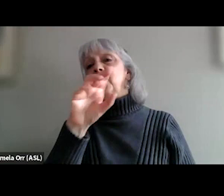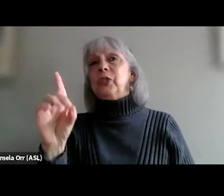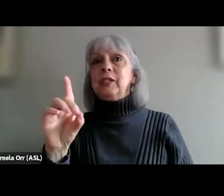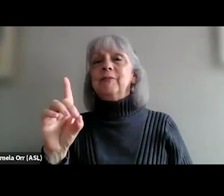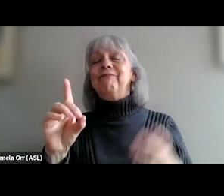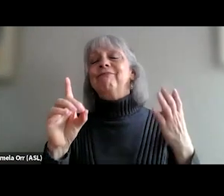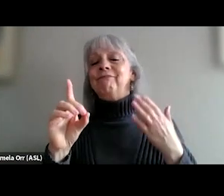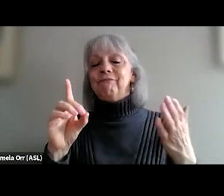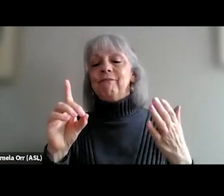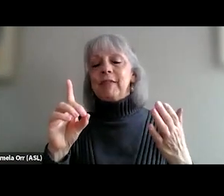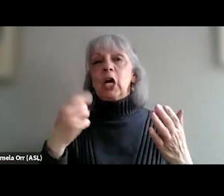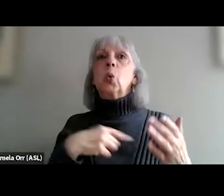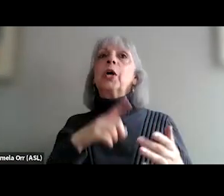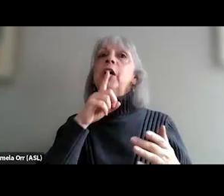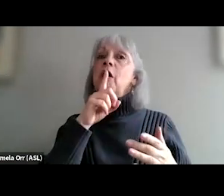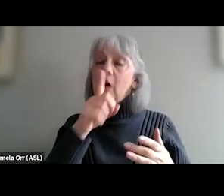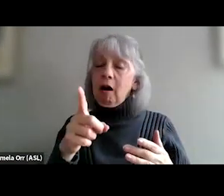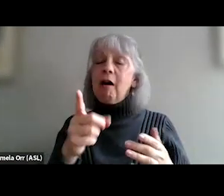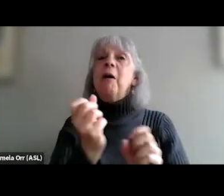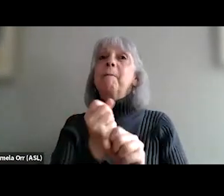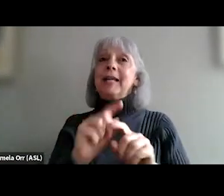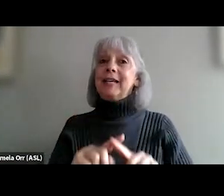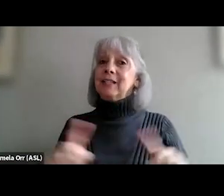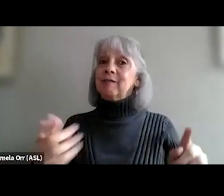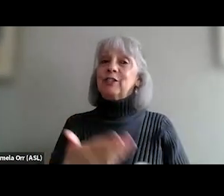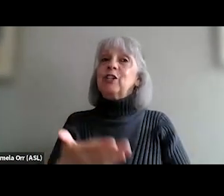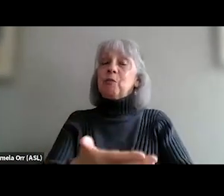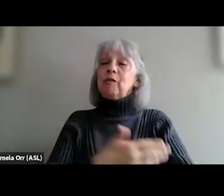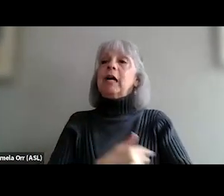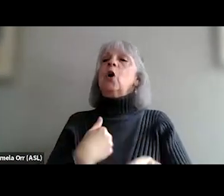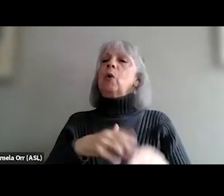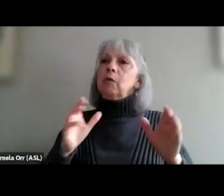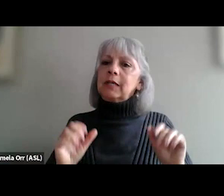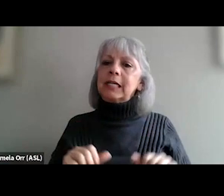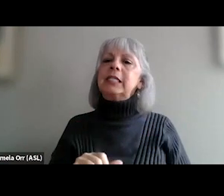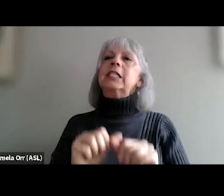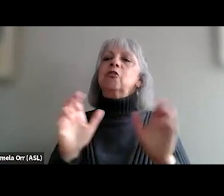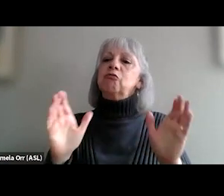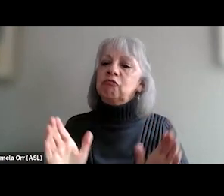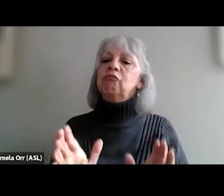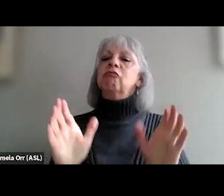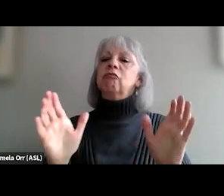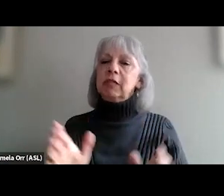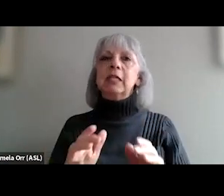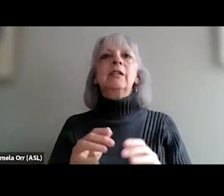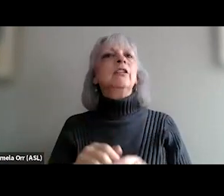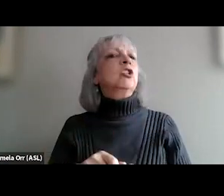Estamos creando un cambio y podemos seguir haciéndolo. A pequeña escala, a gran escala,